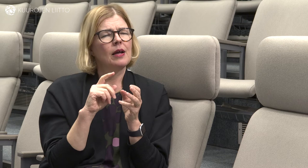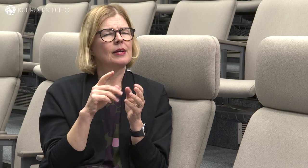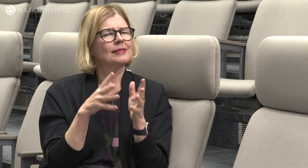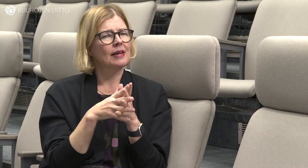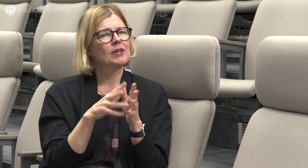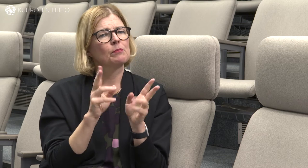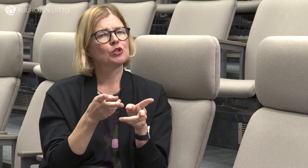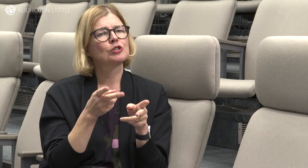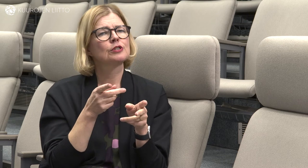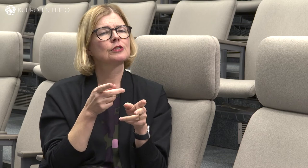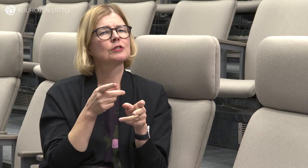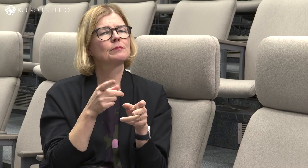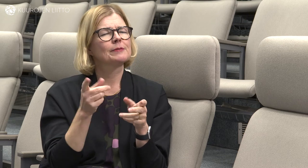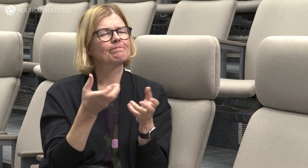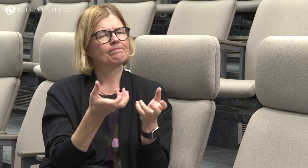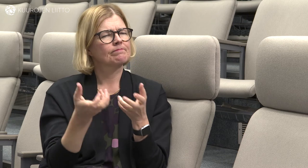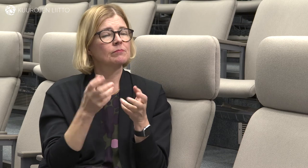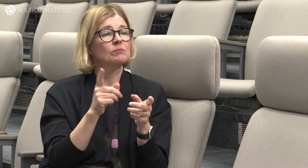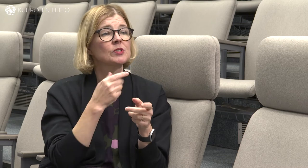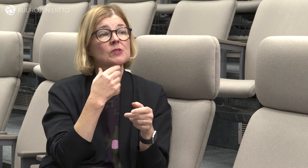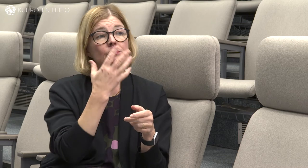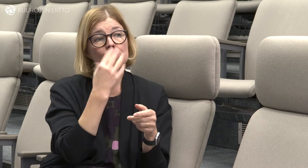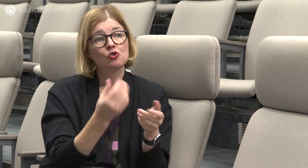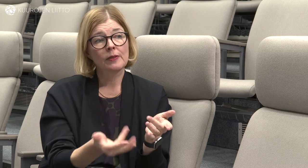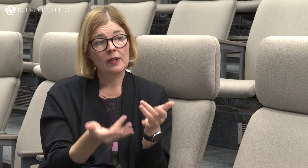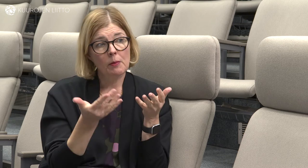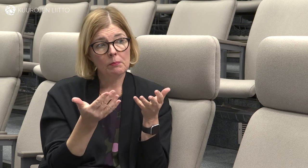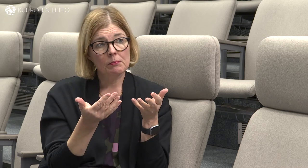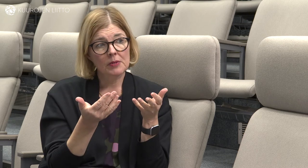On myös selvää, että psykoterapeuttiselle tuelle on tarvetta.